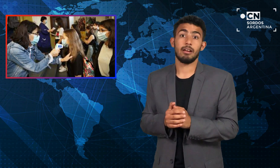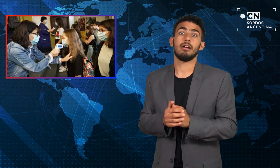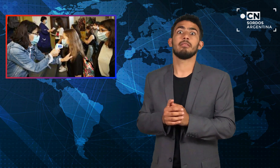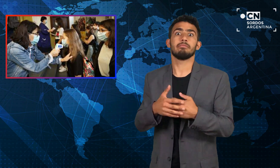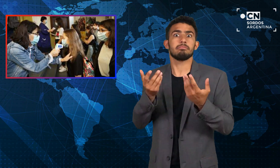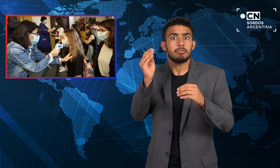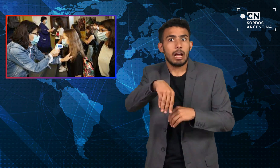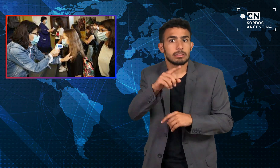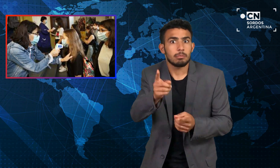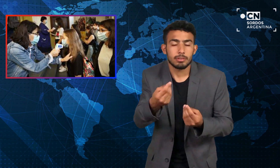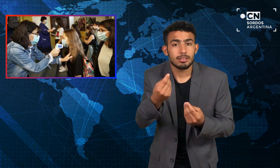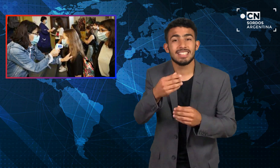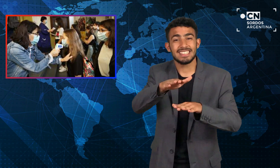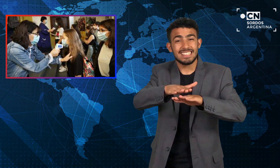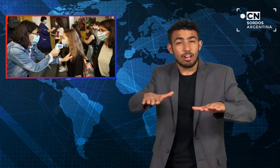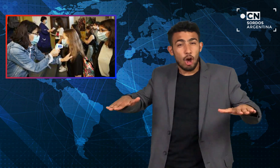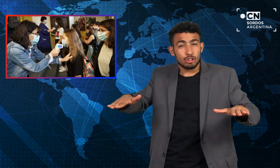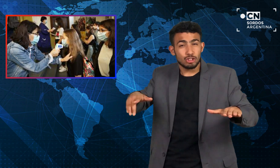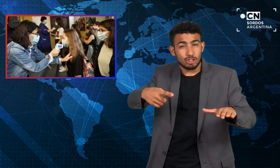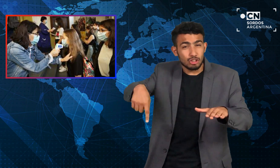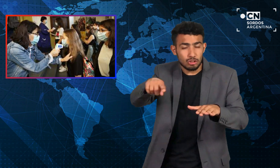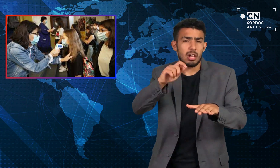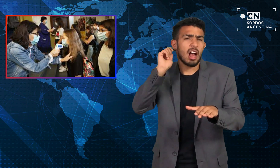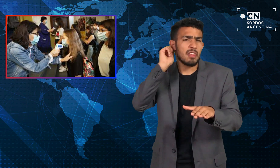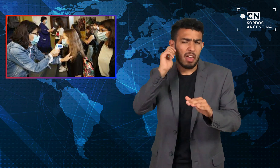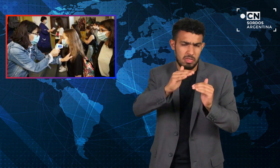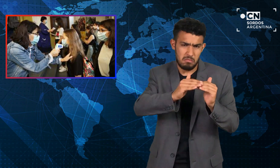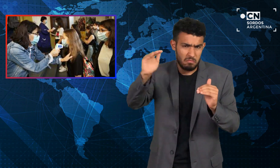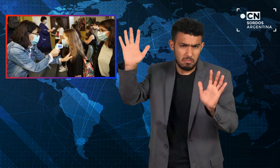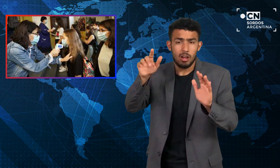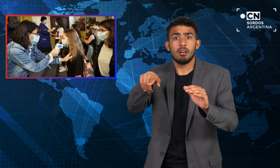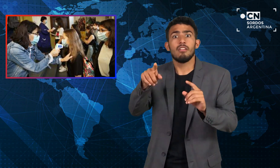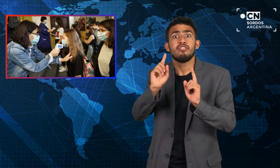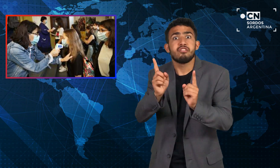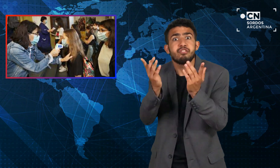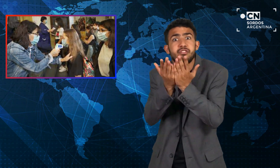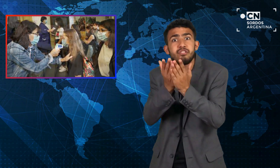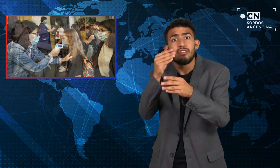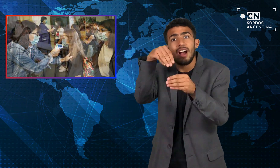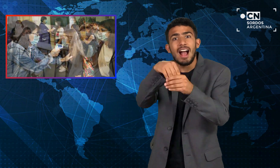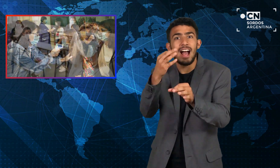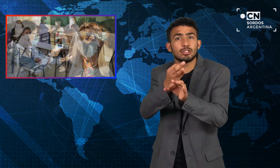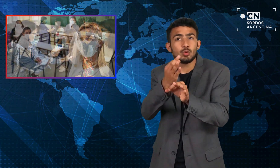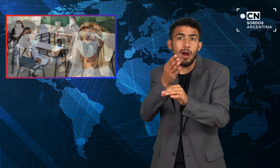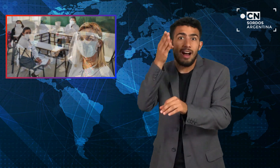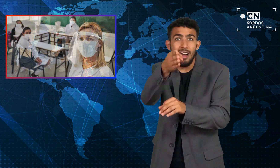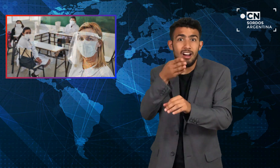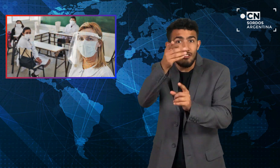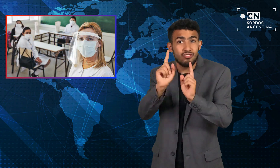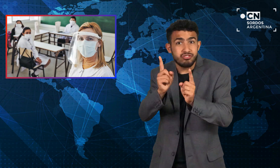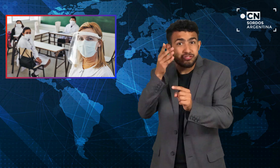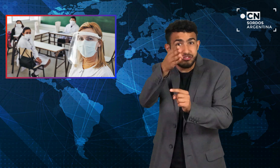Por otro lado, los chicos de todas las edades de establecimientos escolares